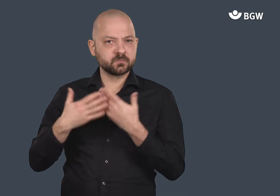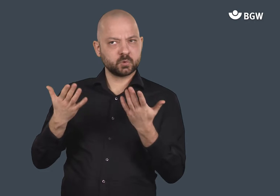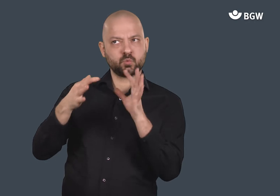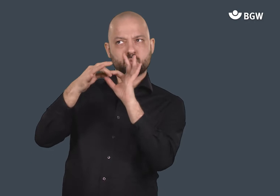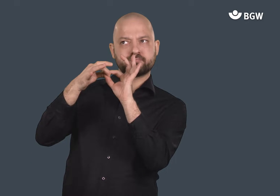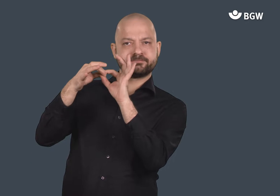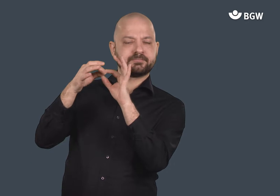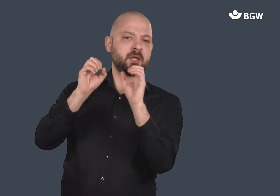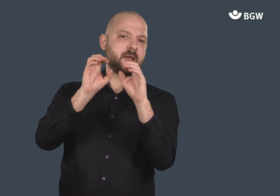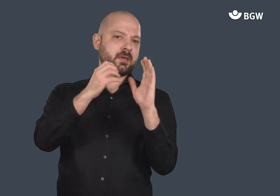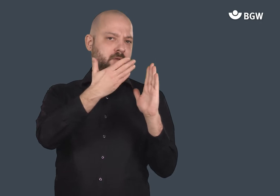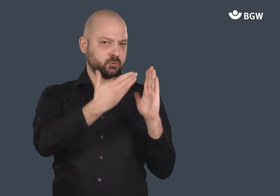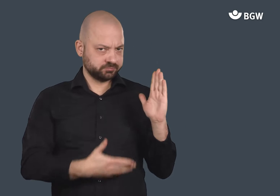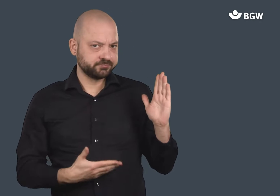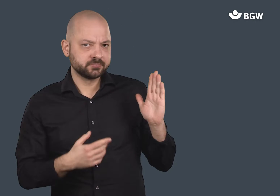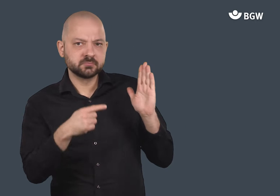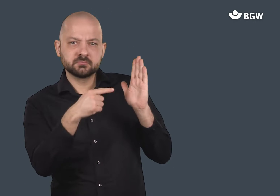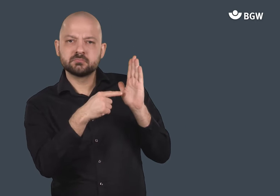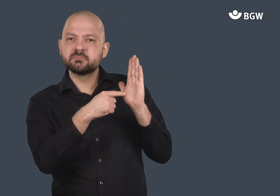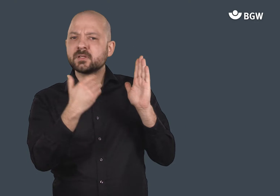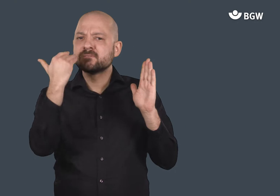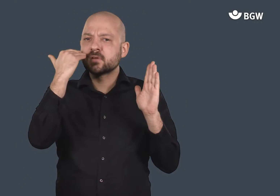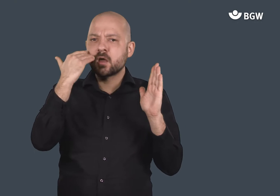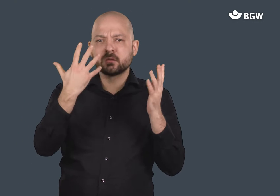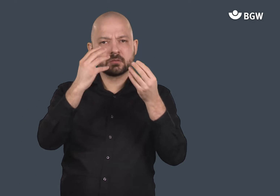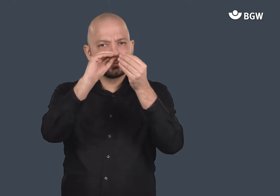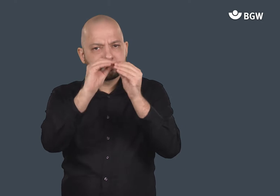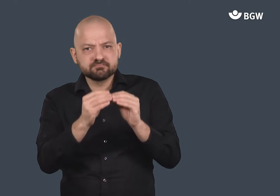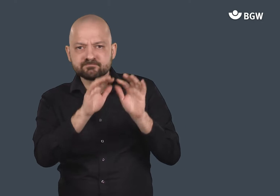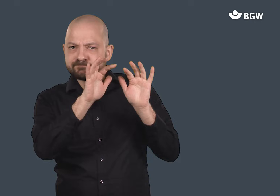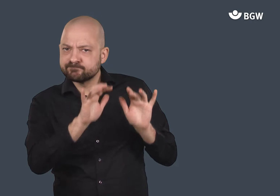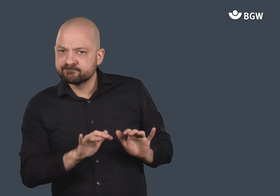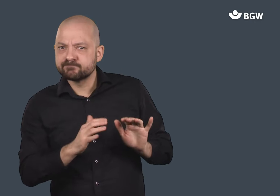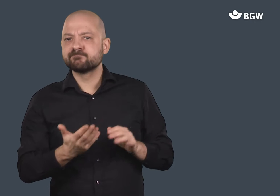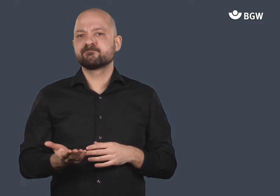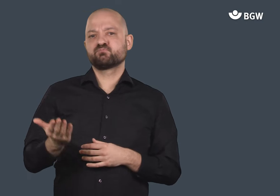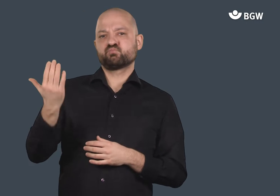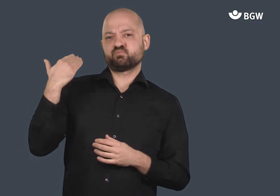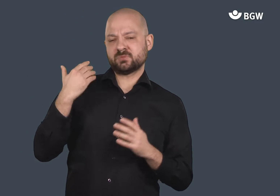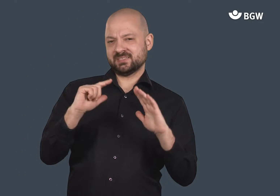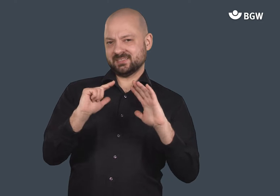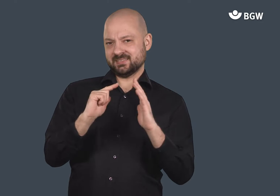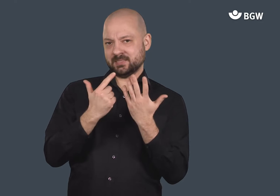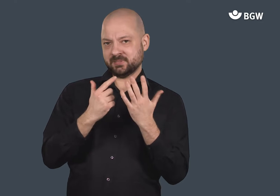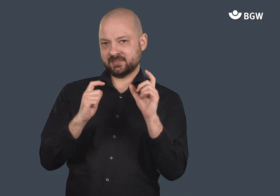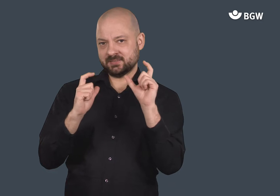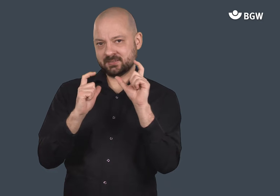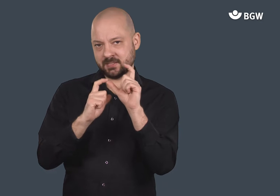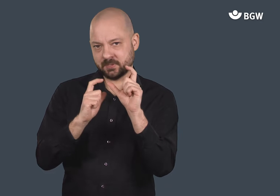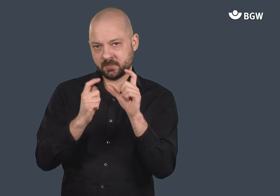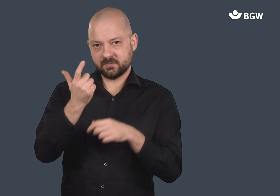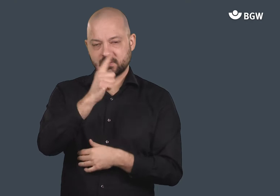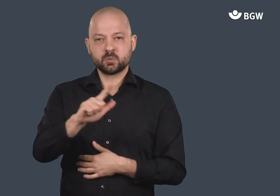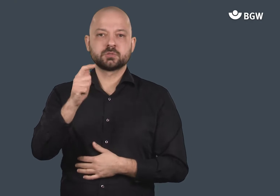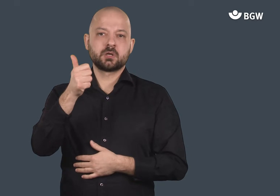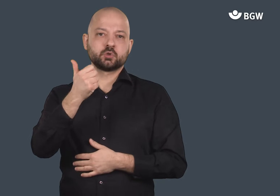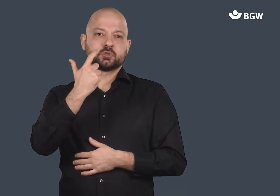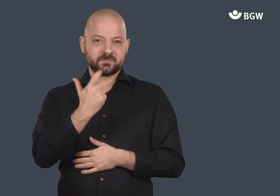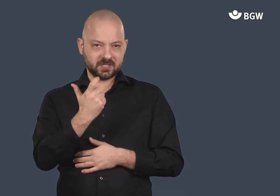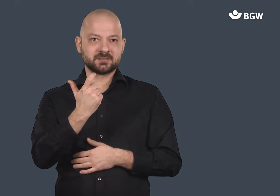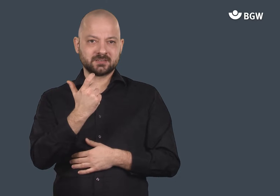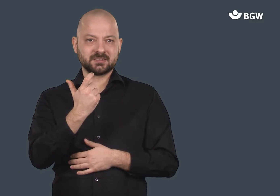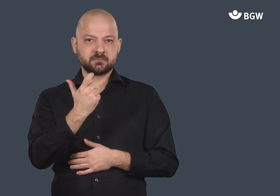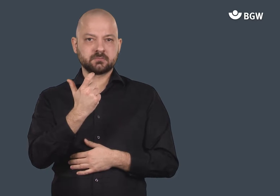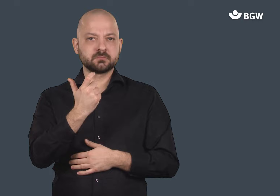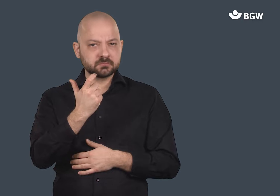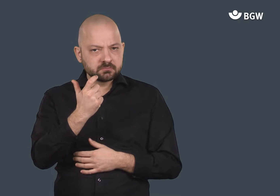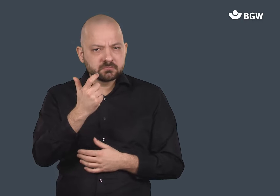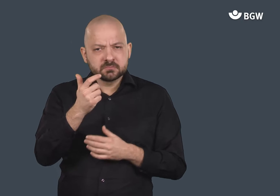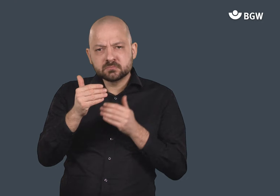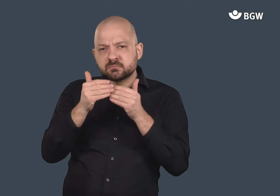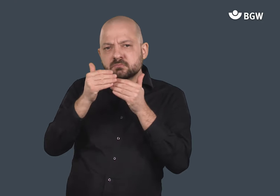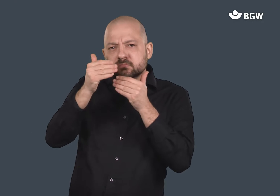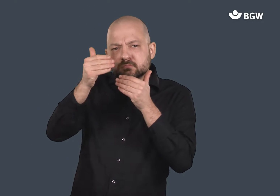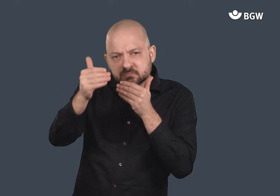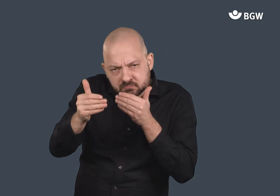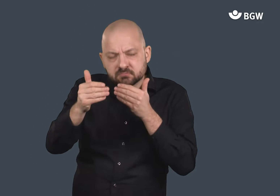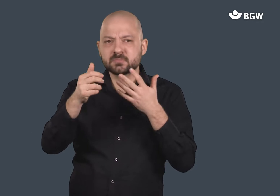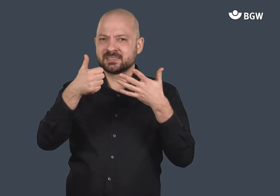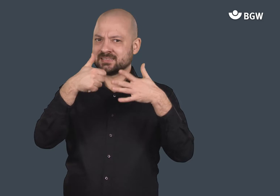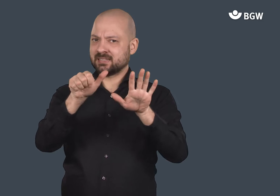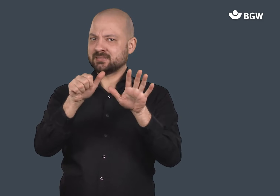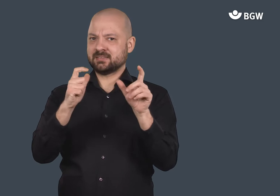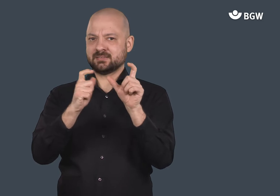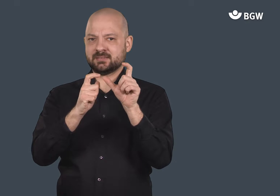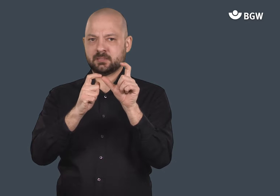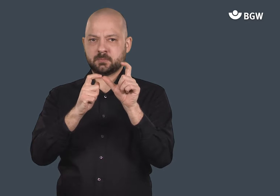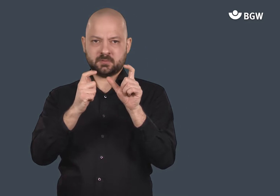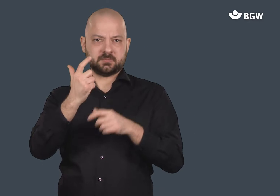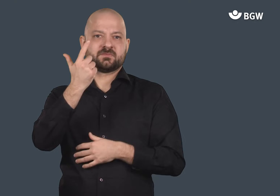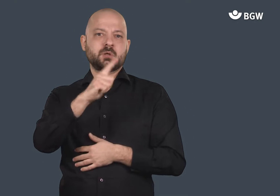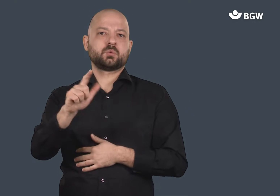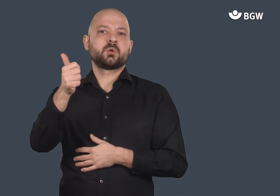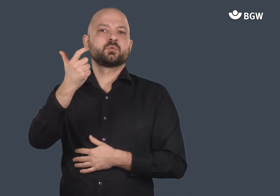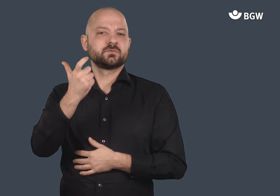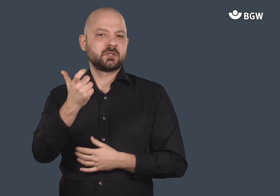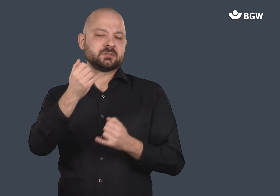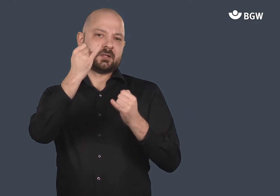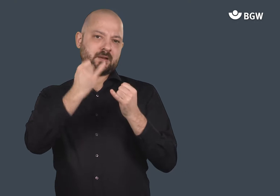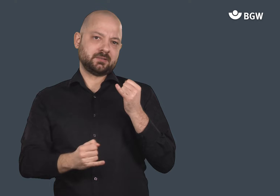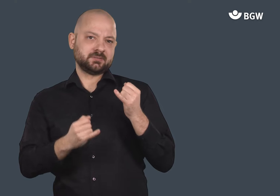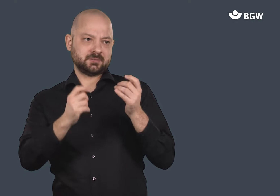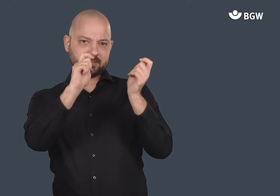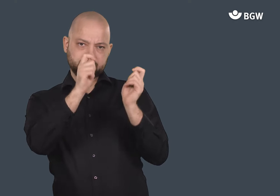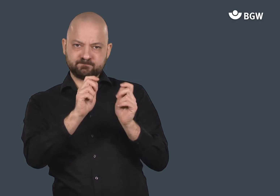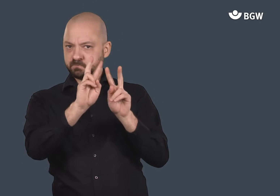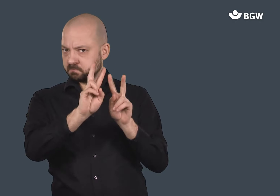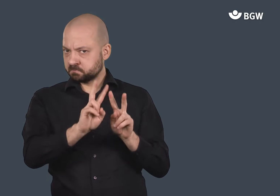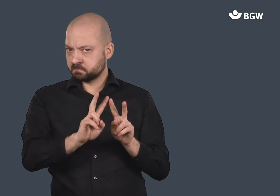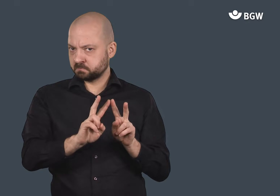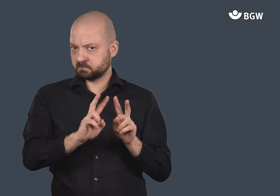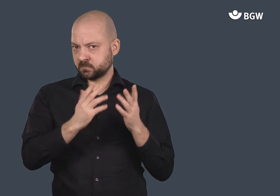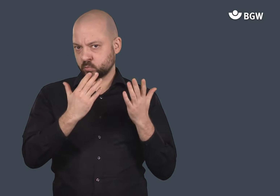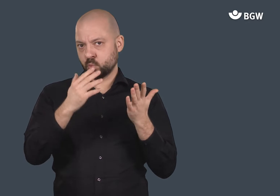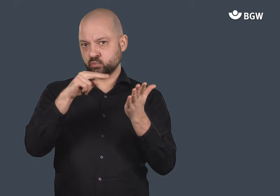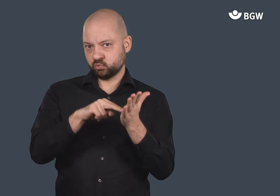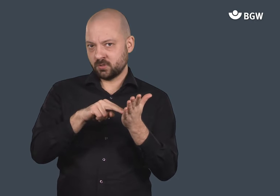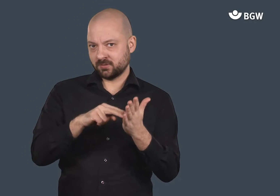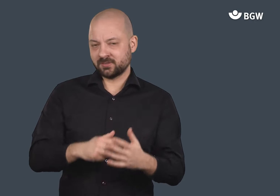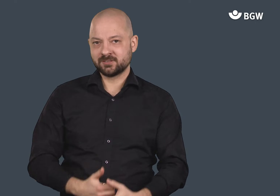Sie wurde am 07.09.2021 erstellt und zuletzt am 16.09.2021 aktualisiert.